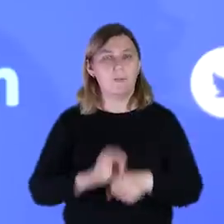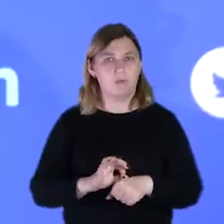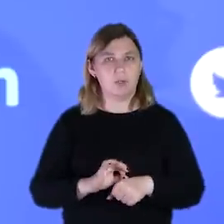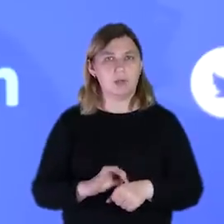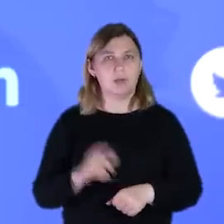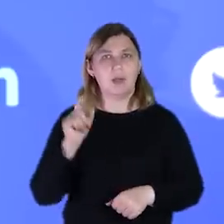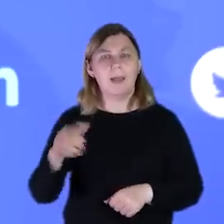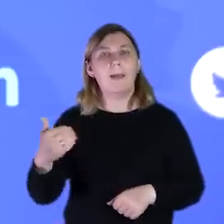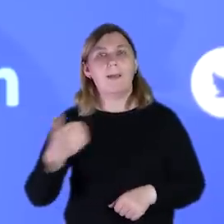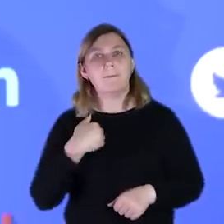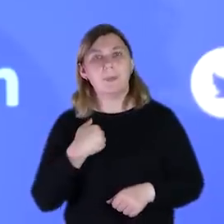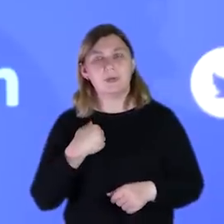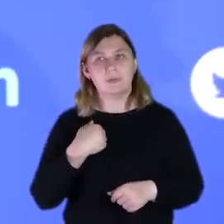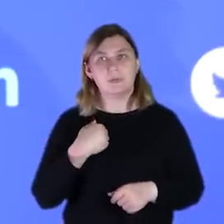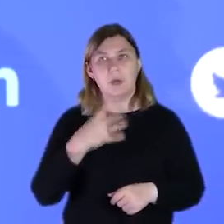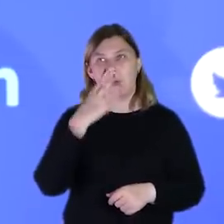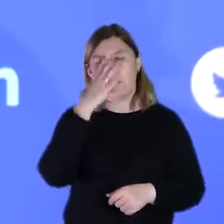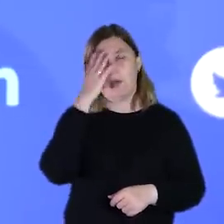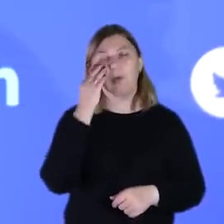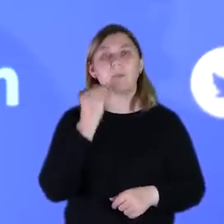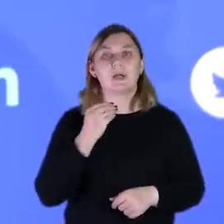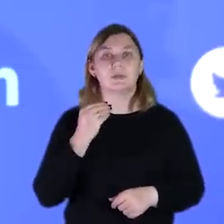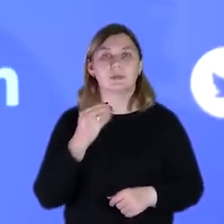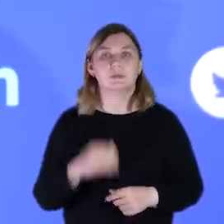Był zauważalny pewien rys takiego, no,